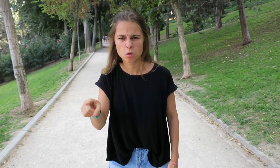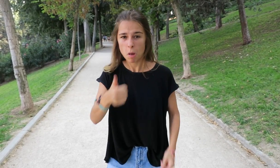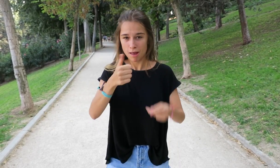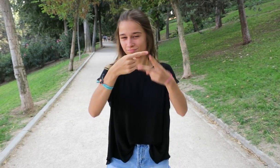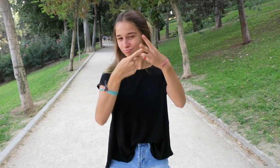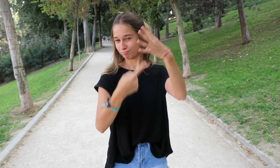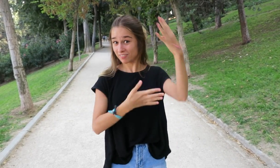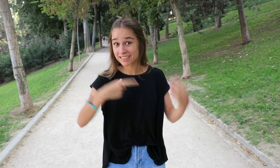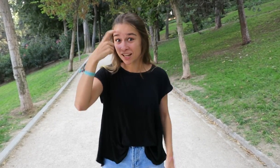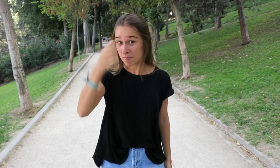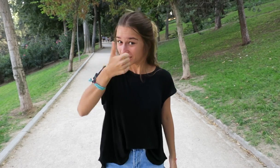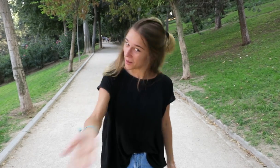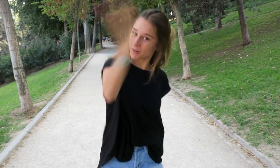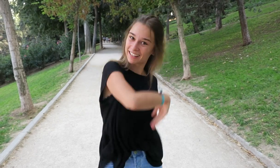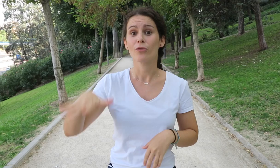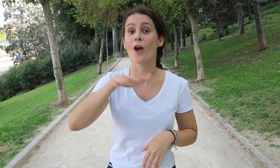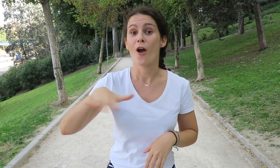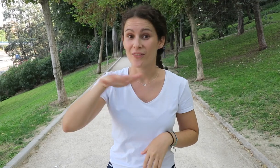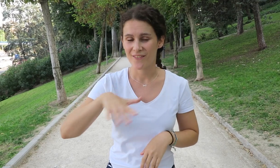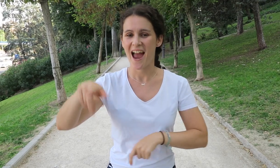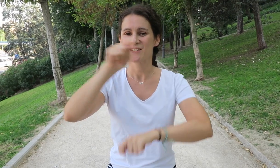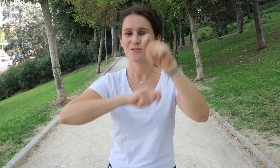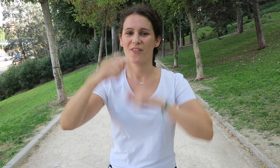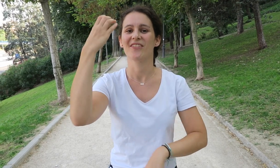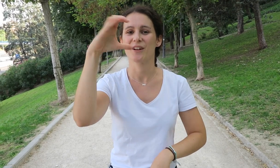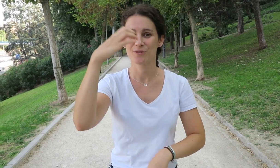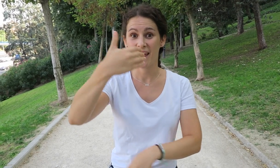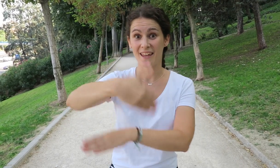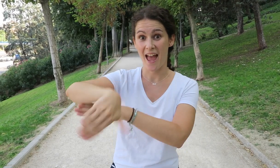y ¡muchas cosas más! Si queréis saber más, ¡no tenéis más que venir! ¿Dónde será? En la asociación CECUSOR, cuya dirección es: